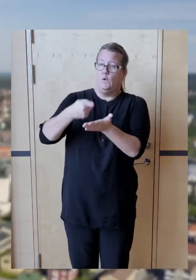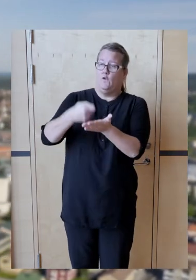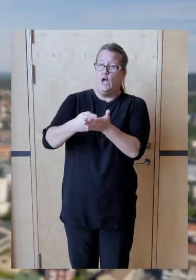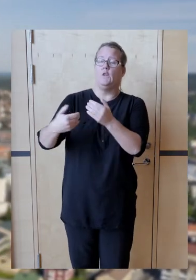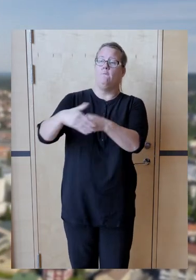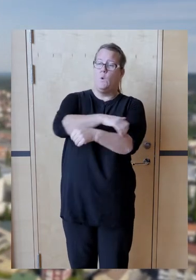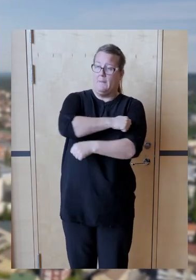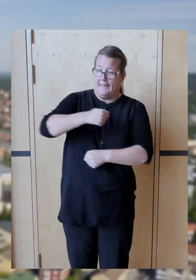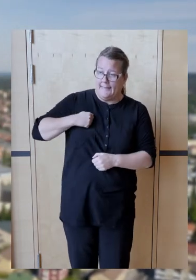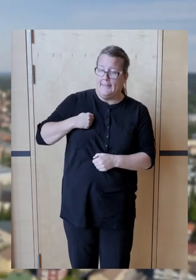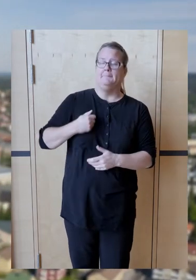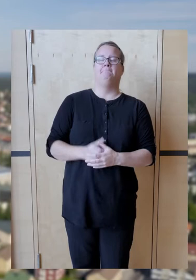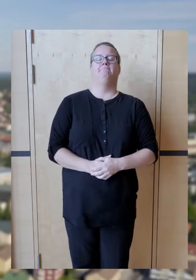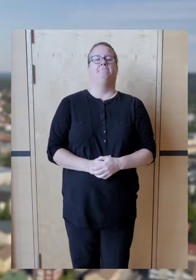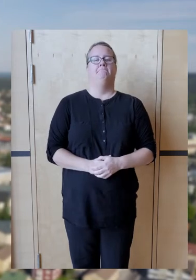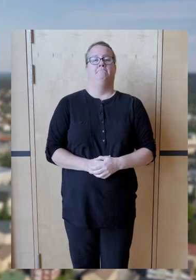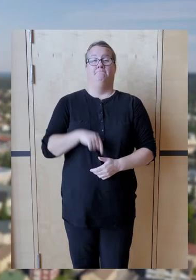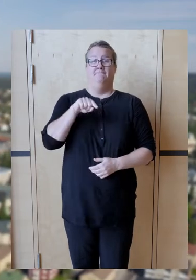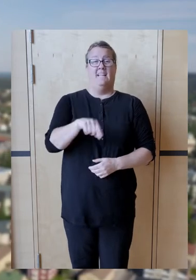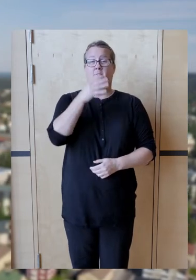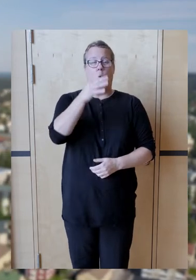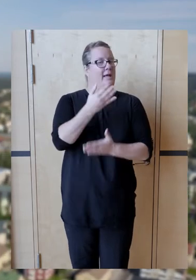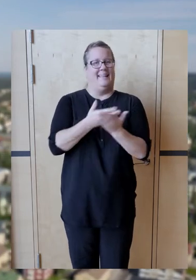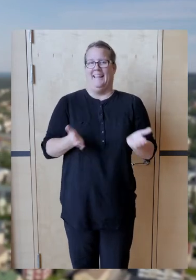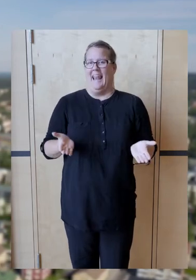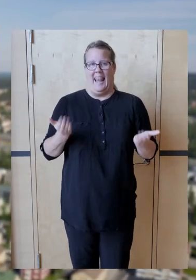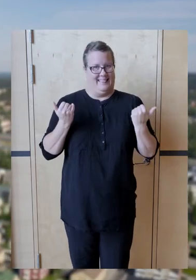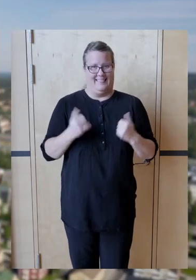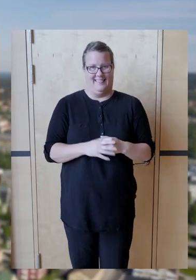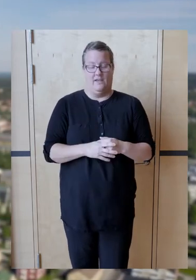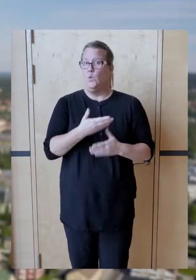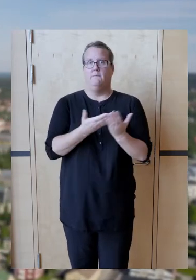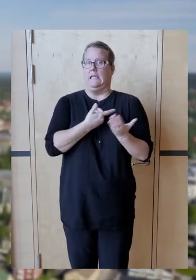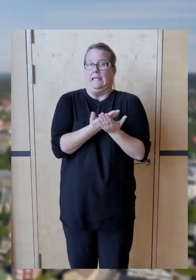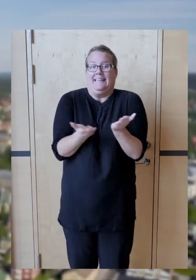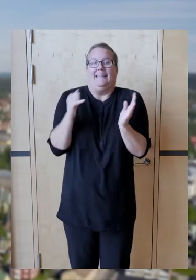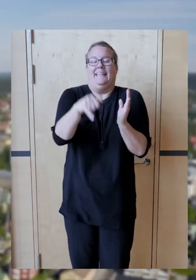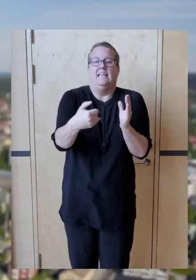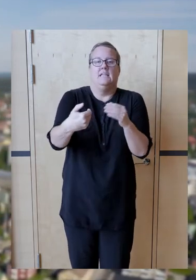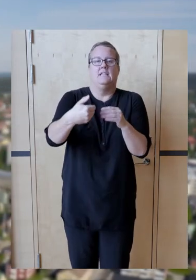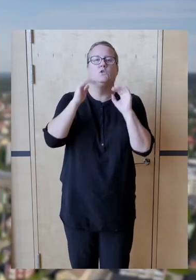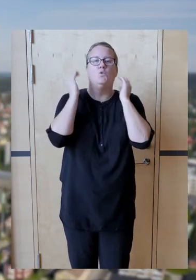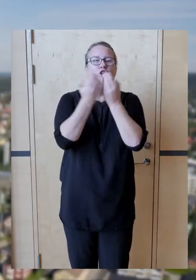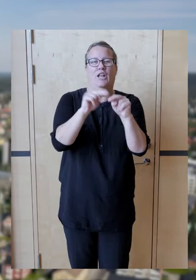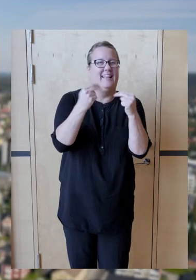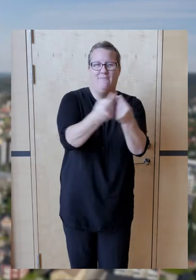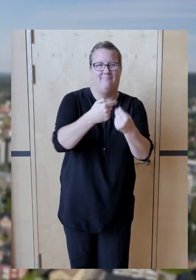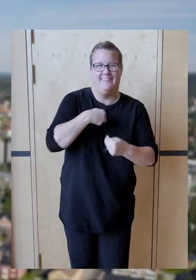När ringer lätt fråga Vi ses ju inte Socialnämnden heller tanken som vi har det jättebra Till tjänstemännen